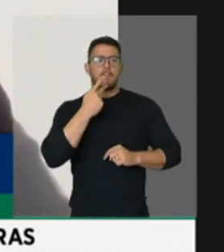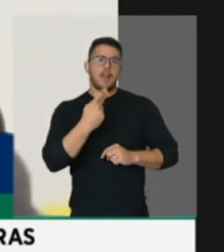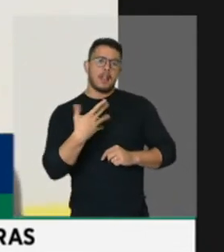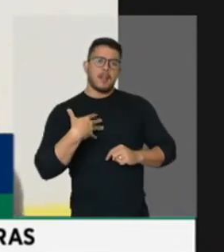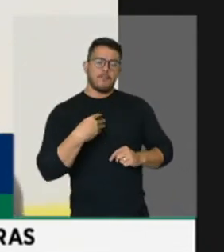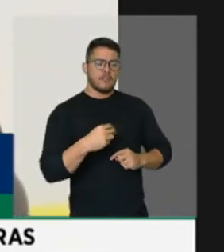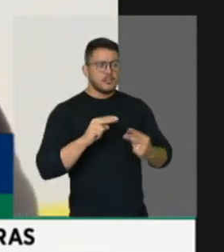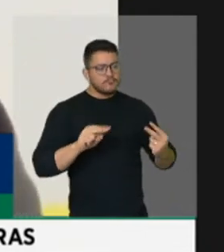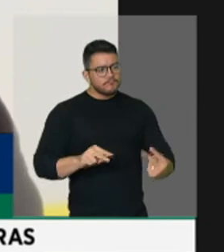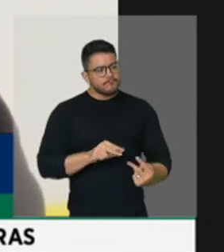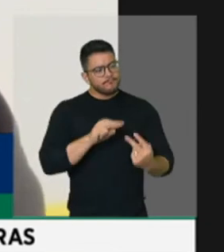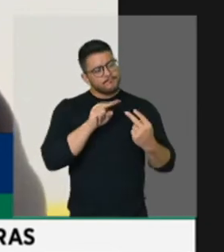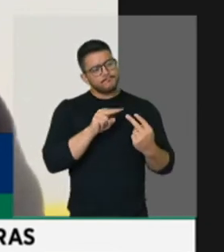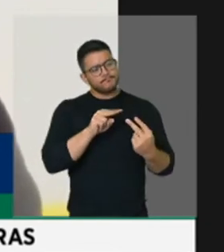FILHAS E SER RECONHECIDO PELO PAPEL QUE CUMPRE. PAPEL